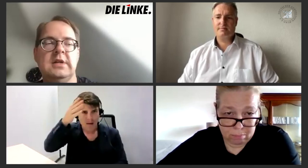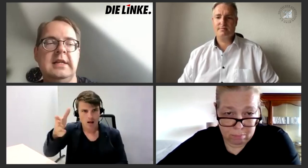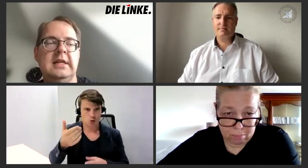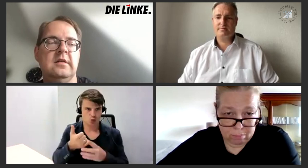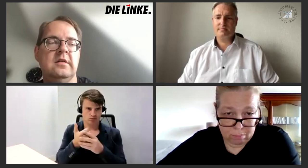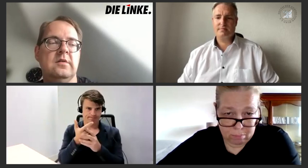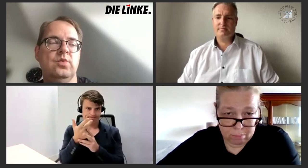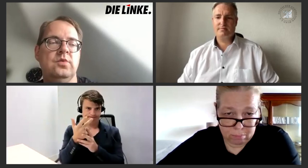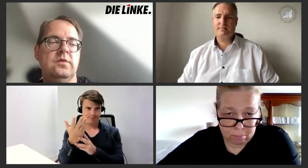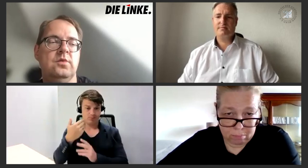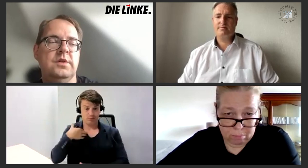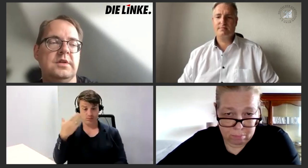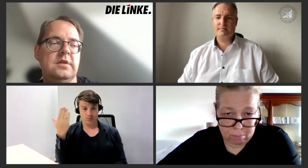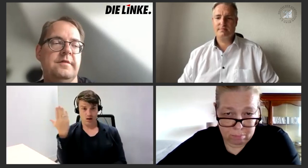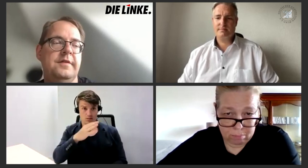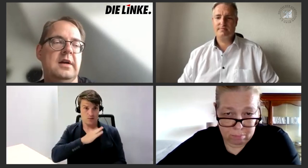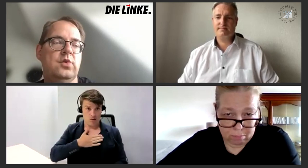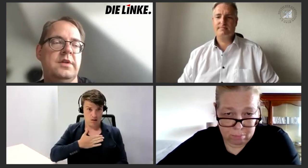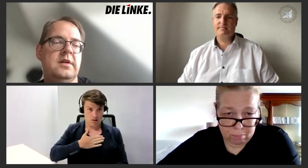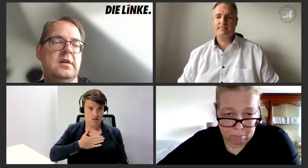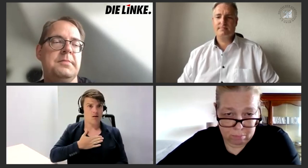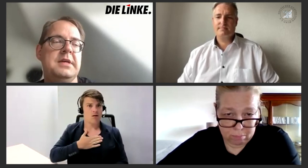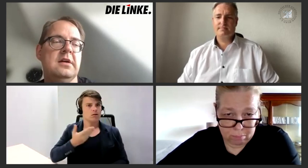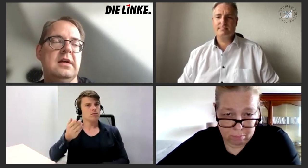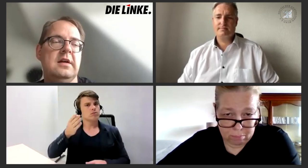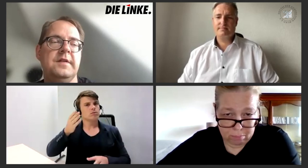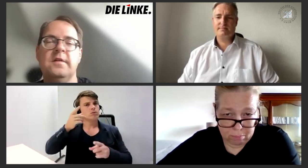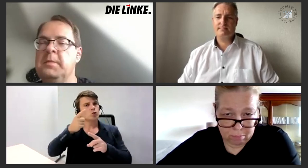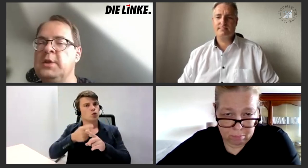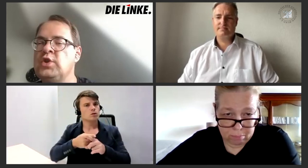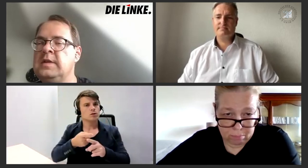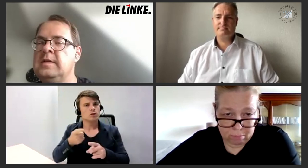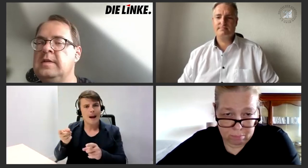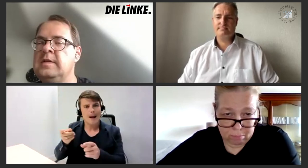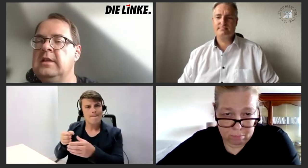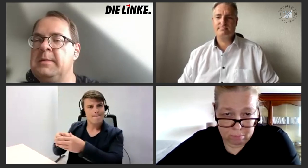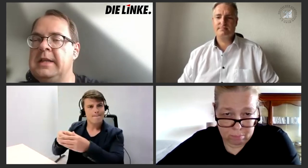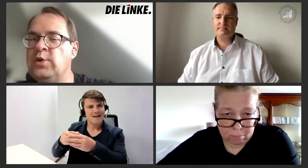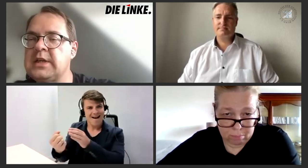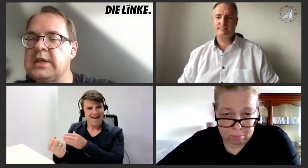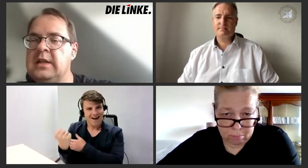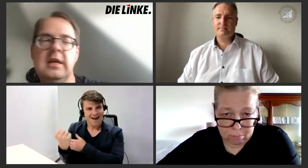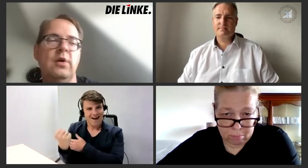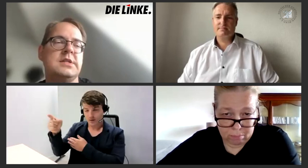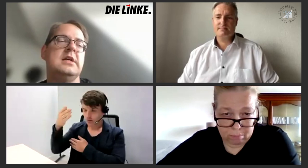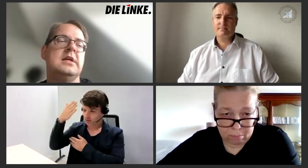Diese sind nach Auffassung der LINKEN durch fachkundige Peer-Kräfte, also Menschen die sich